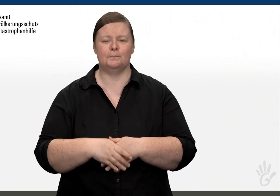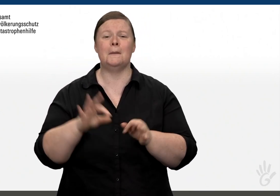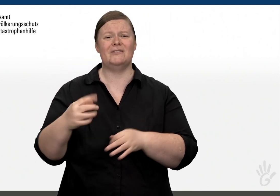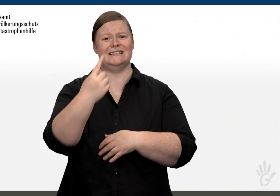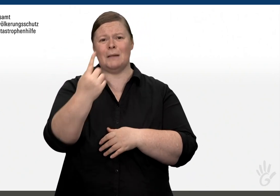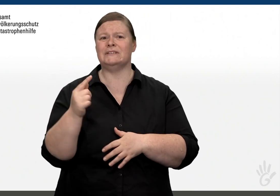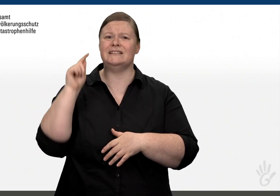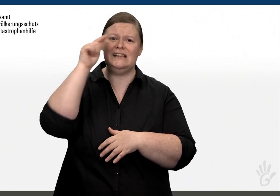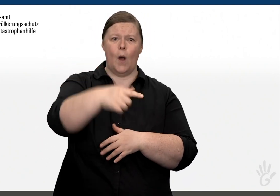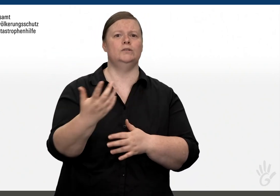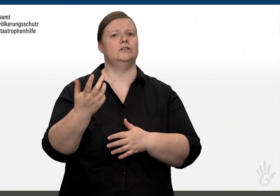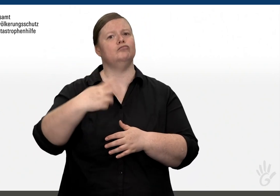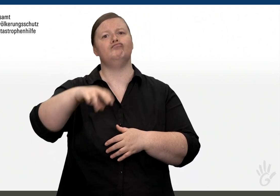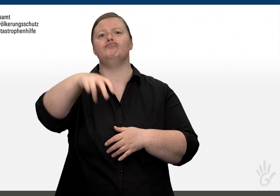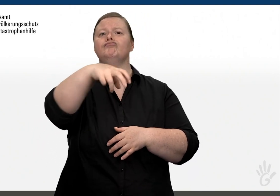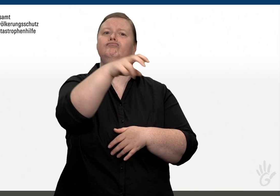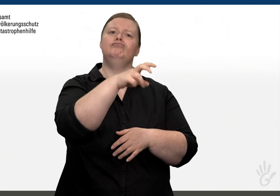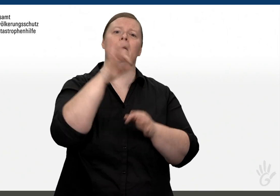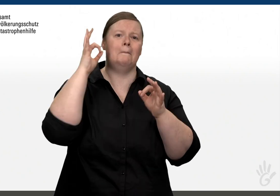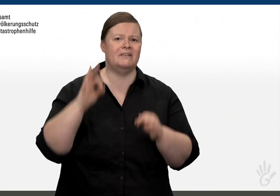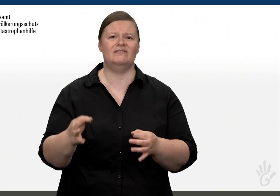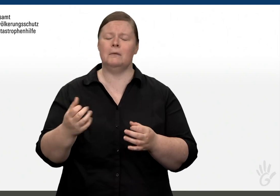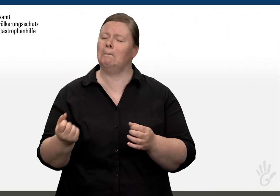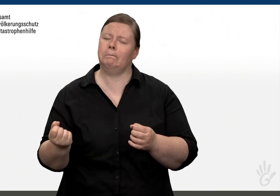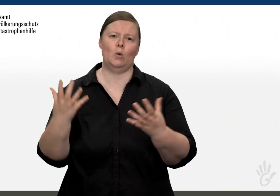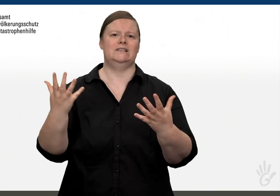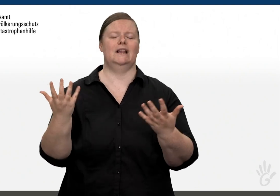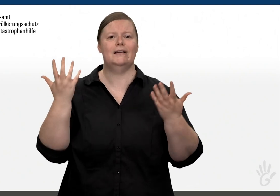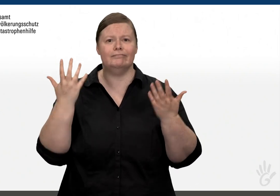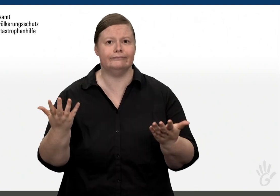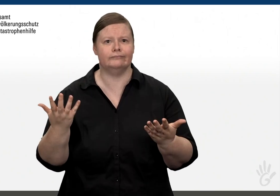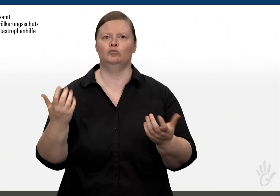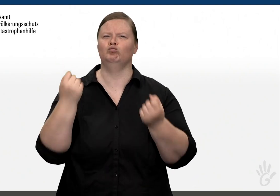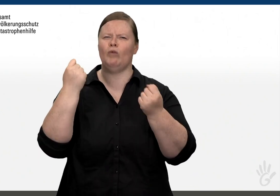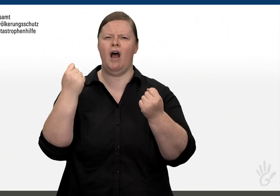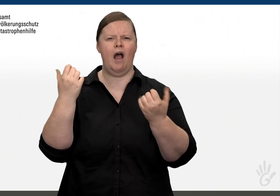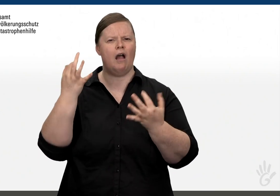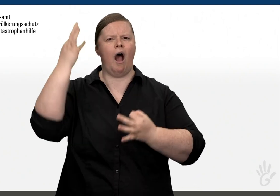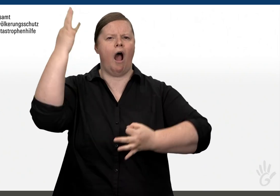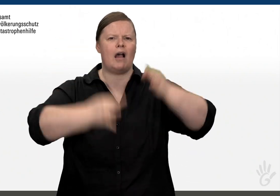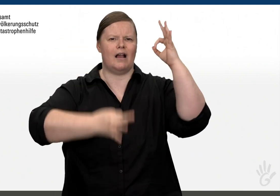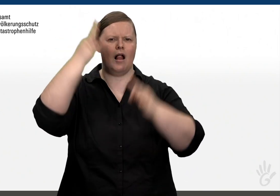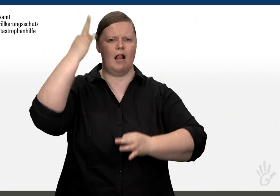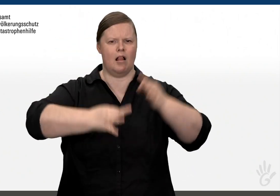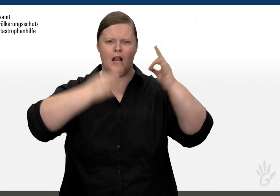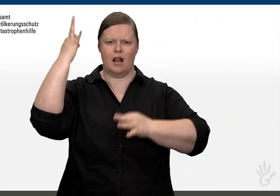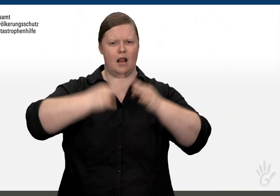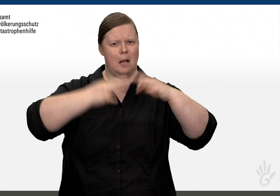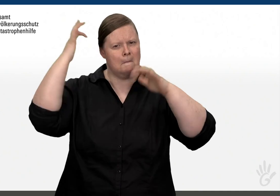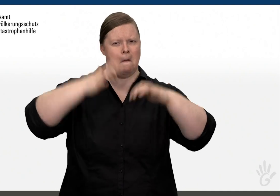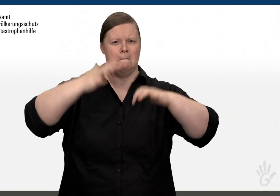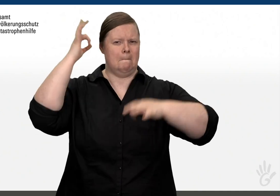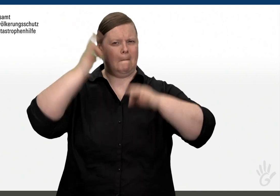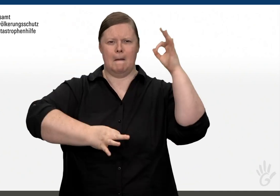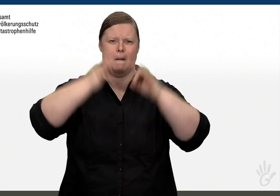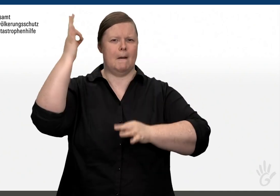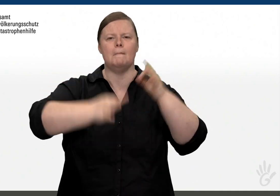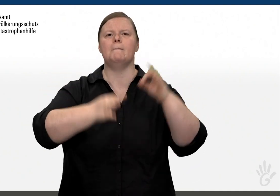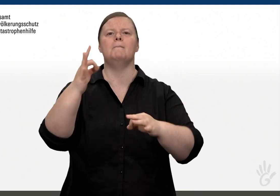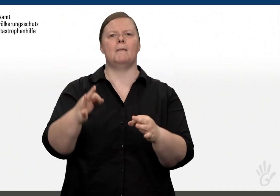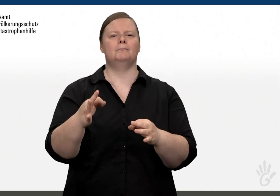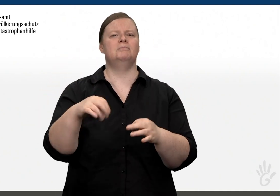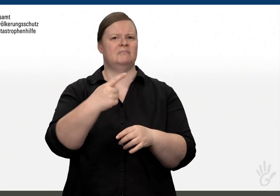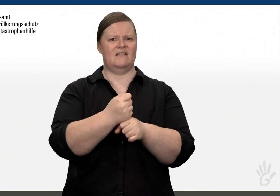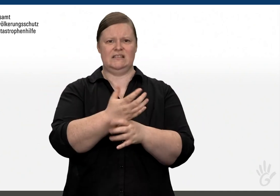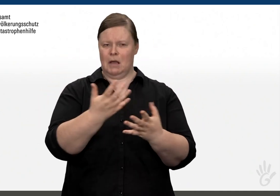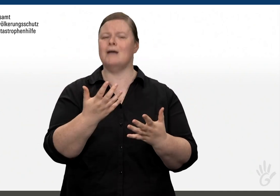Wenn Sie sich draußen aufhalten und ein starker Hagelschauer eintritt: